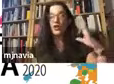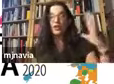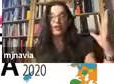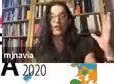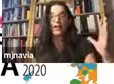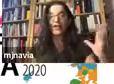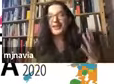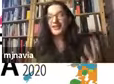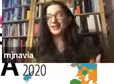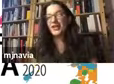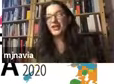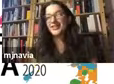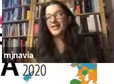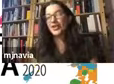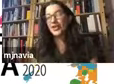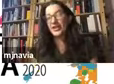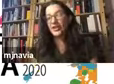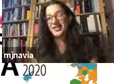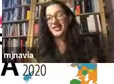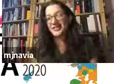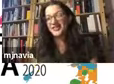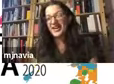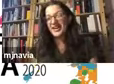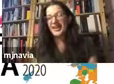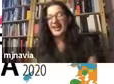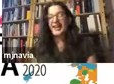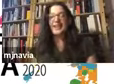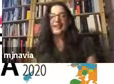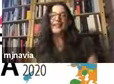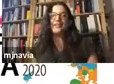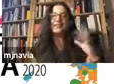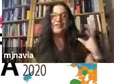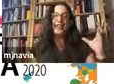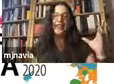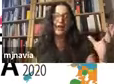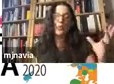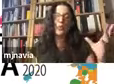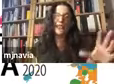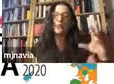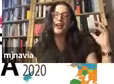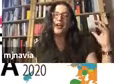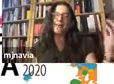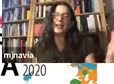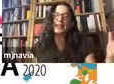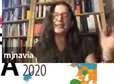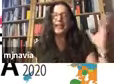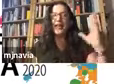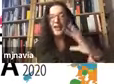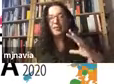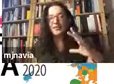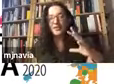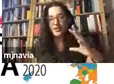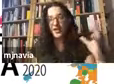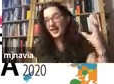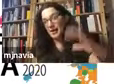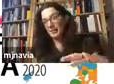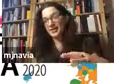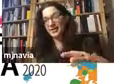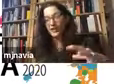trilogía del escritor argentino Rodrigo Fresán y que está compuesta por "La parte inventada","La parte soñada" y "La parte